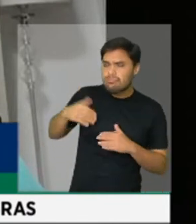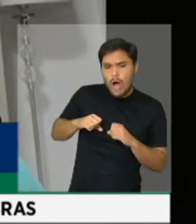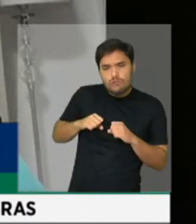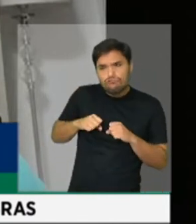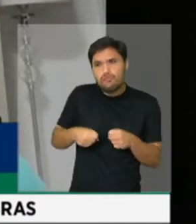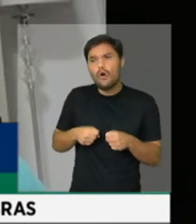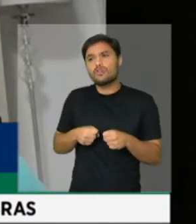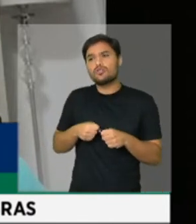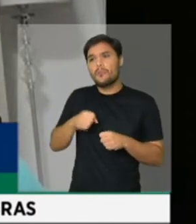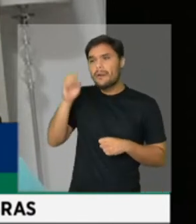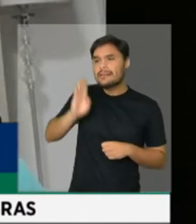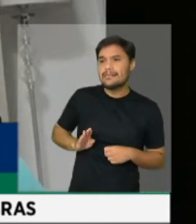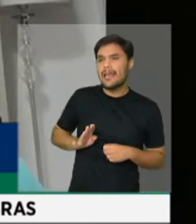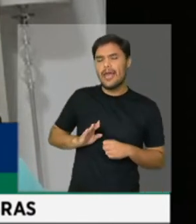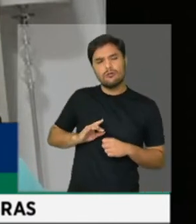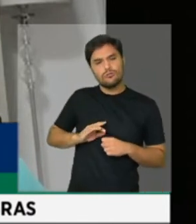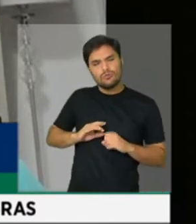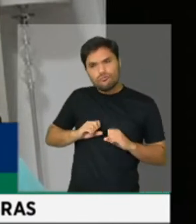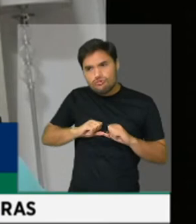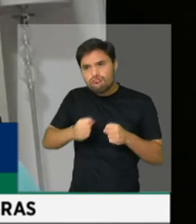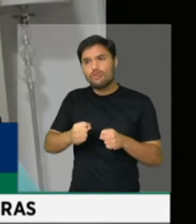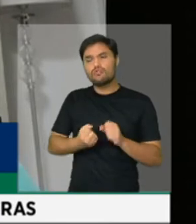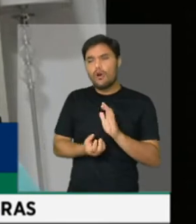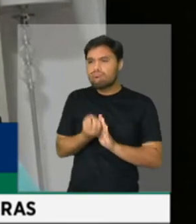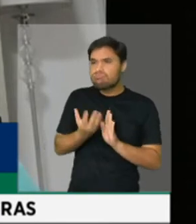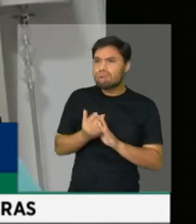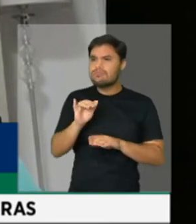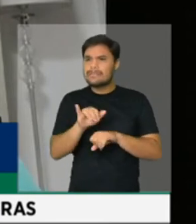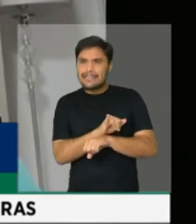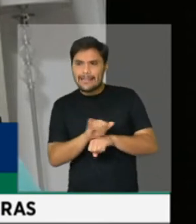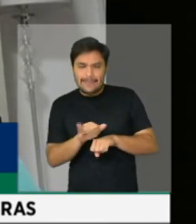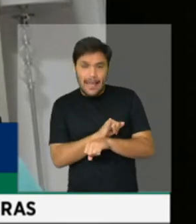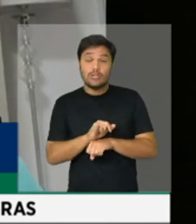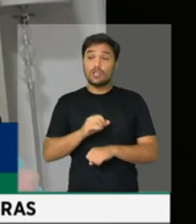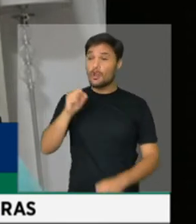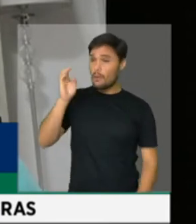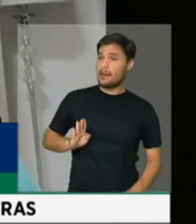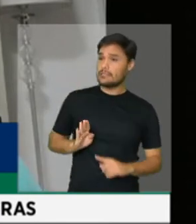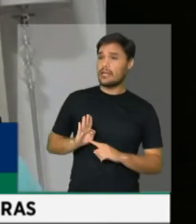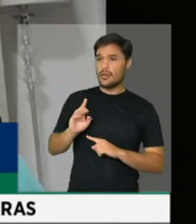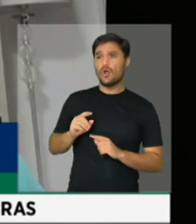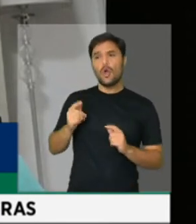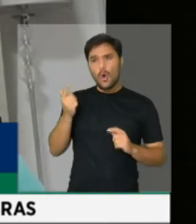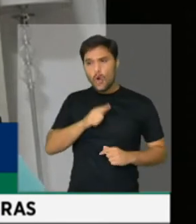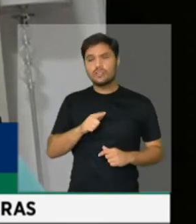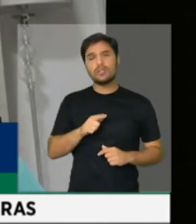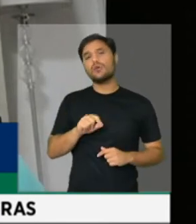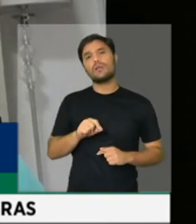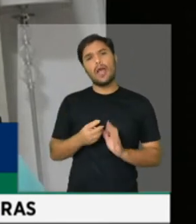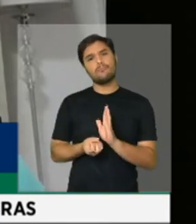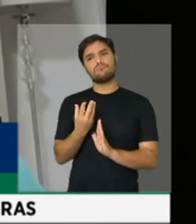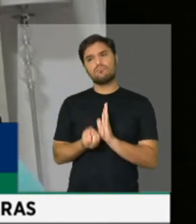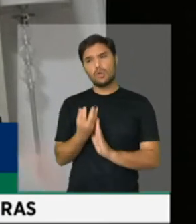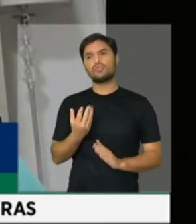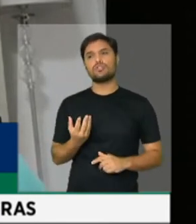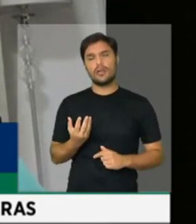DANIEL ALMEIDA, PRESIDENTE. -- [PRESIDENTE]: DEPUTADO DANIEL ALMEIDA. -- [DEP. DANIEL ALMEIDA]: SR. PRESIDENTE, O PCDOB VOTA NÃO A ESTE PROJETO, PORQUE